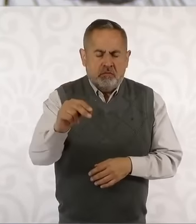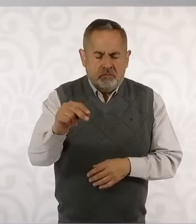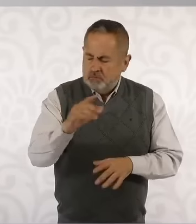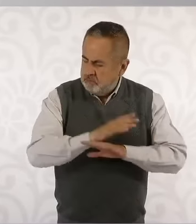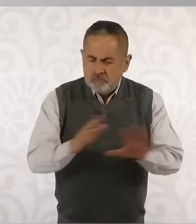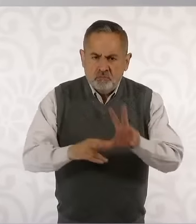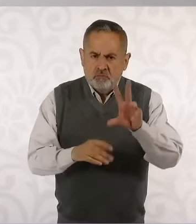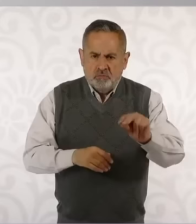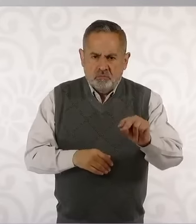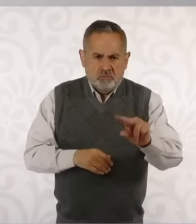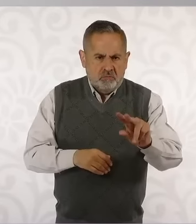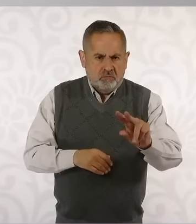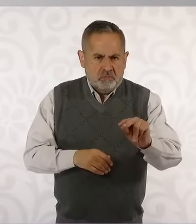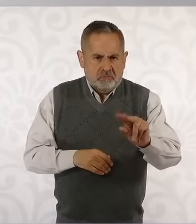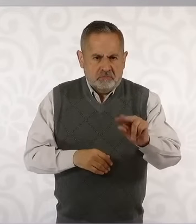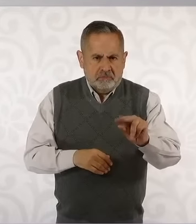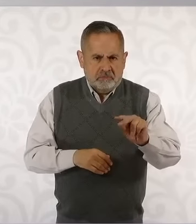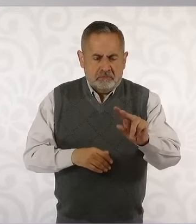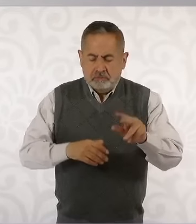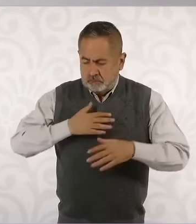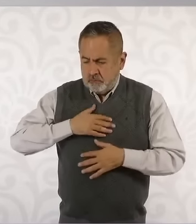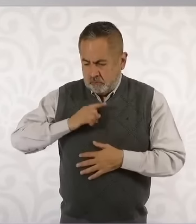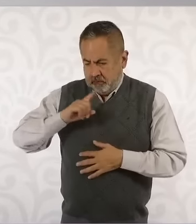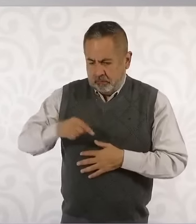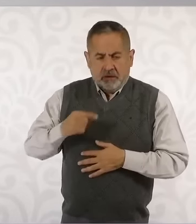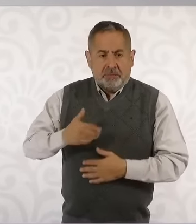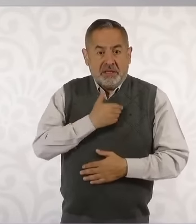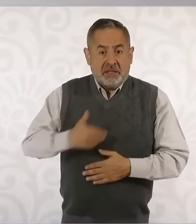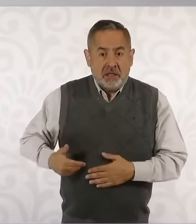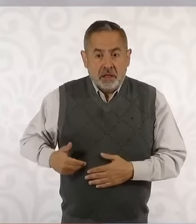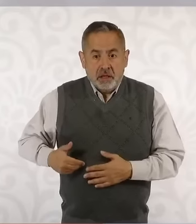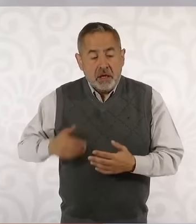no es un asunto de ser la presidenta, aunque si eso le pasa a la presidenta caminando por